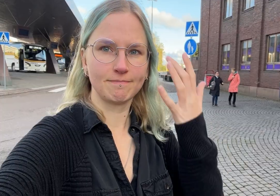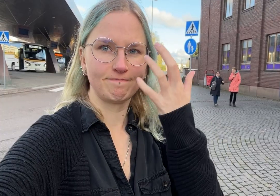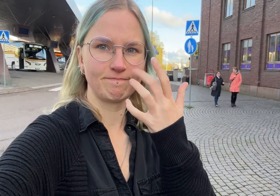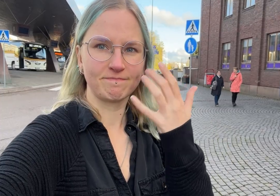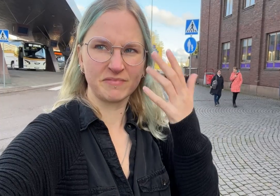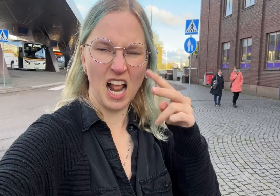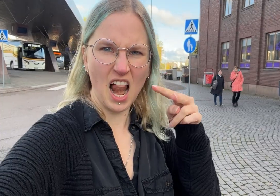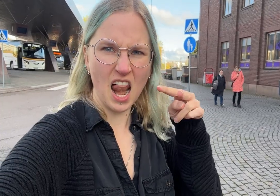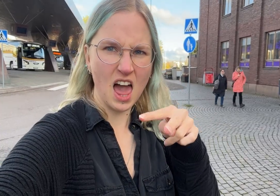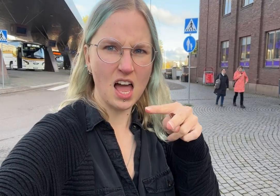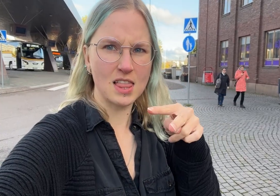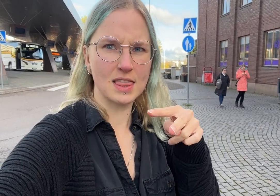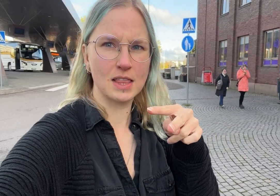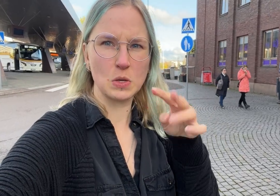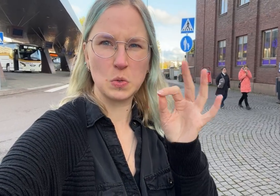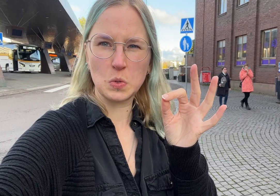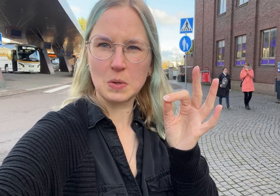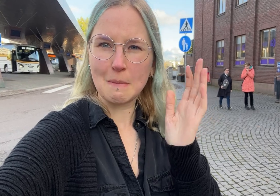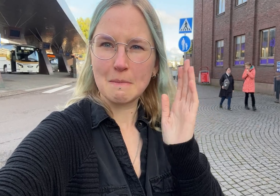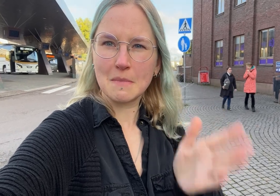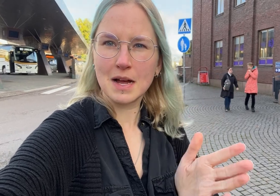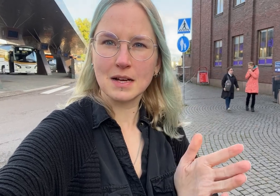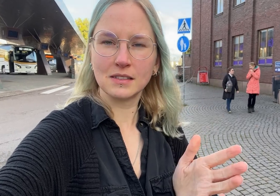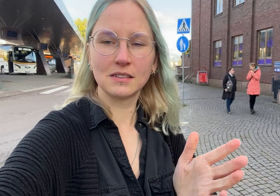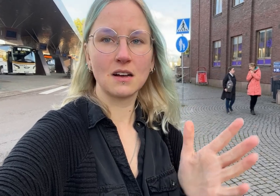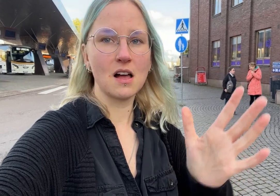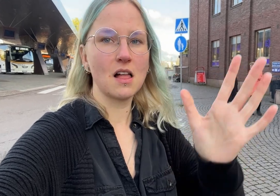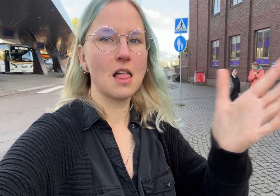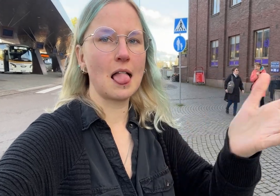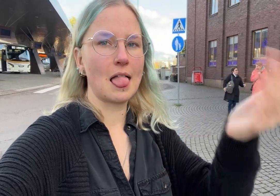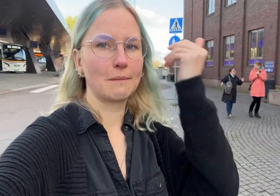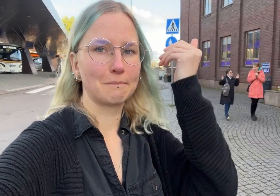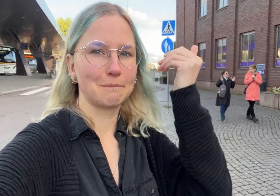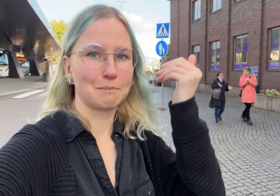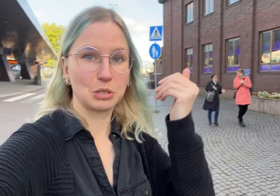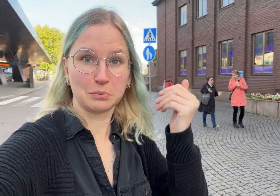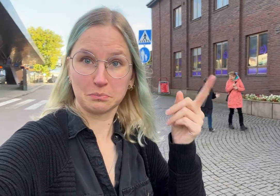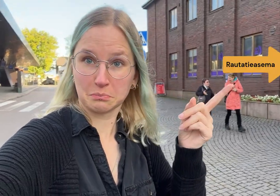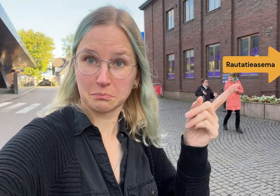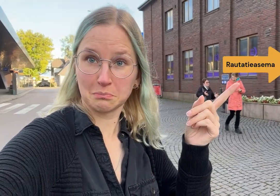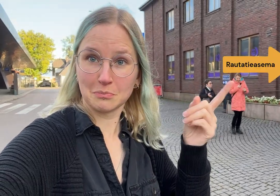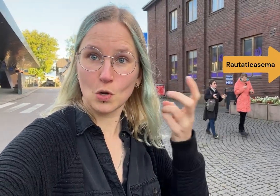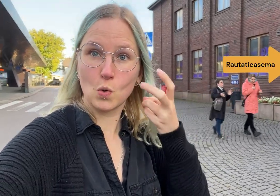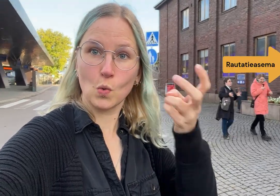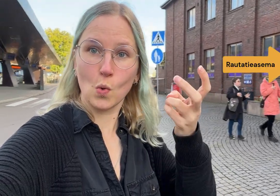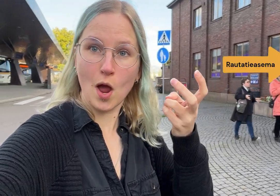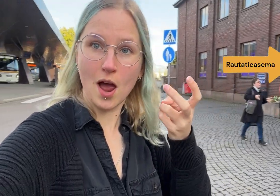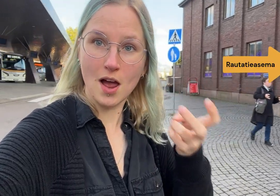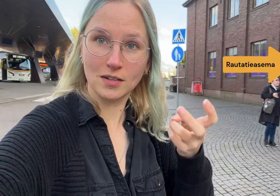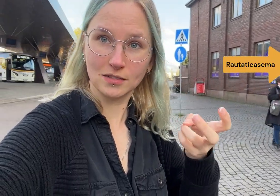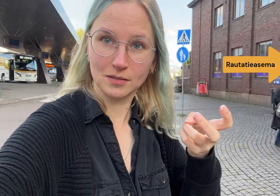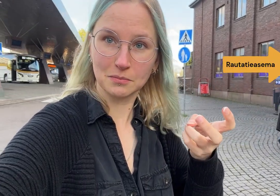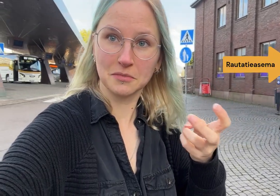Mietitkö, miten tänne Lahteen pääsee? Se on helppoa! Tuossa on juna-asema, -